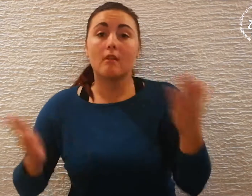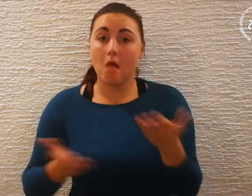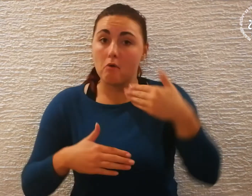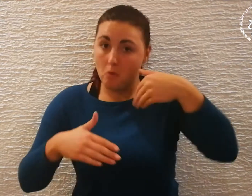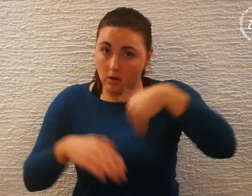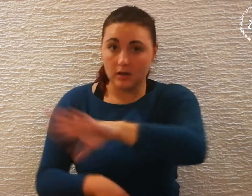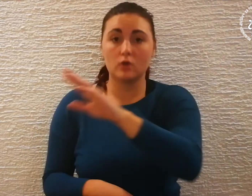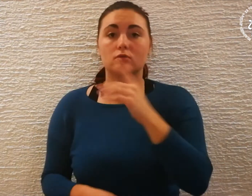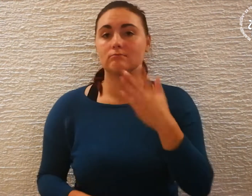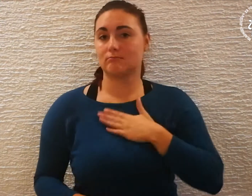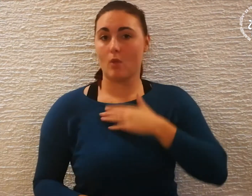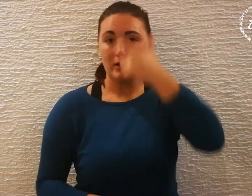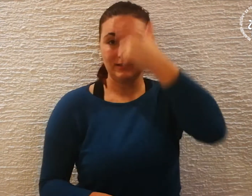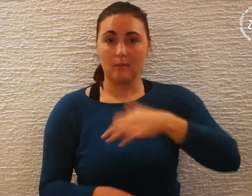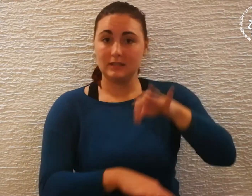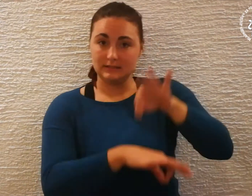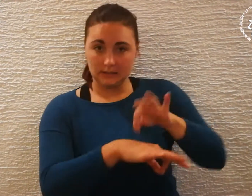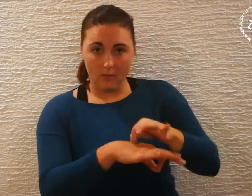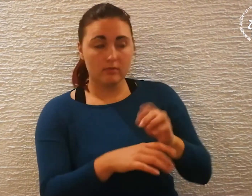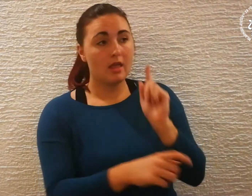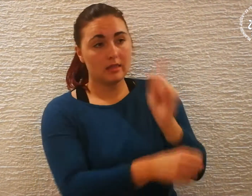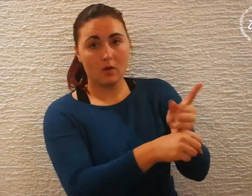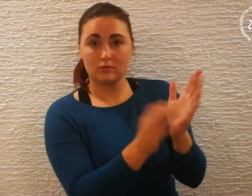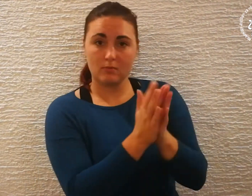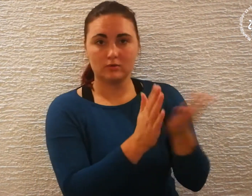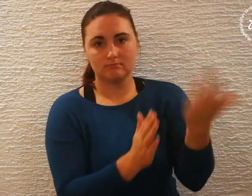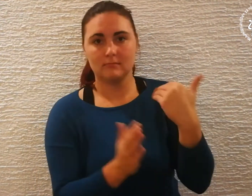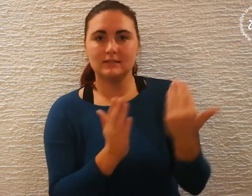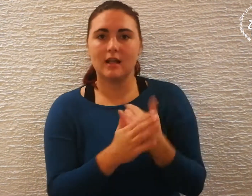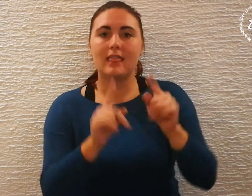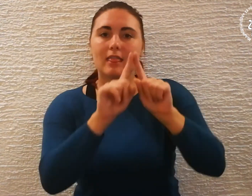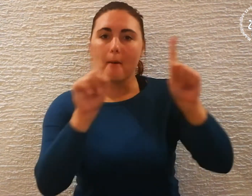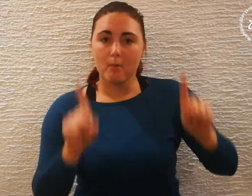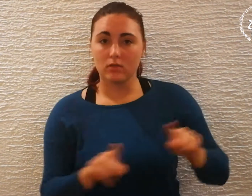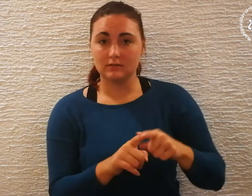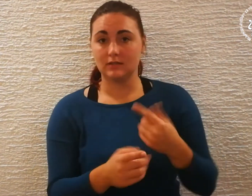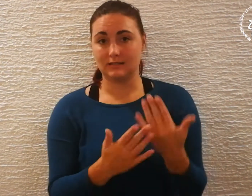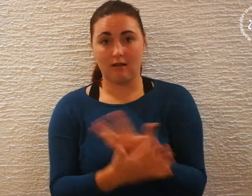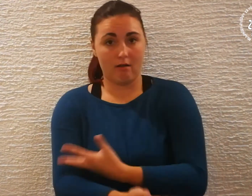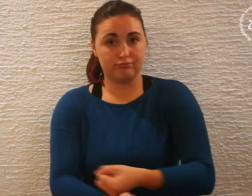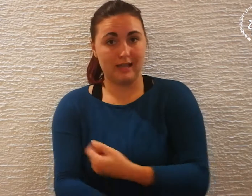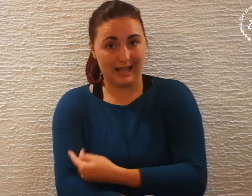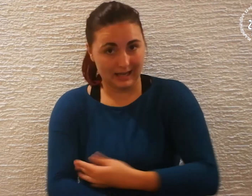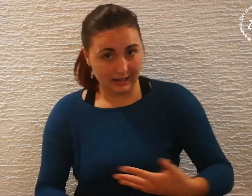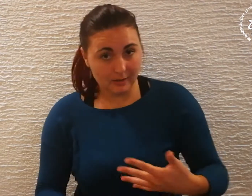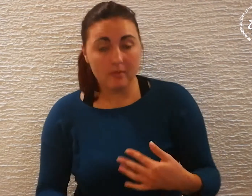lahko greste k osebnemu zdravniku, prosite za napotnico za odvzem krvi.